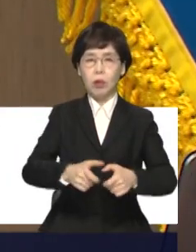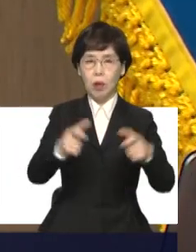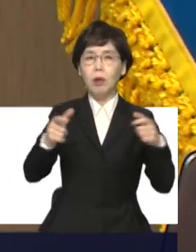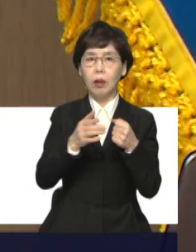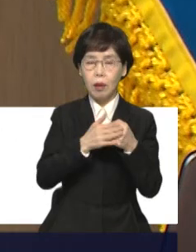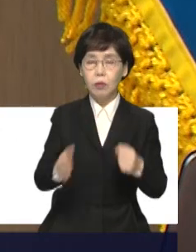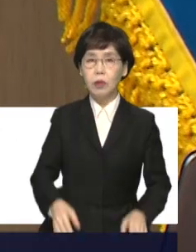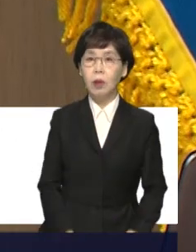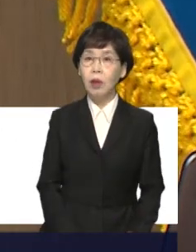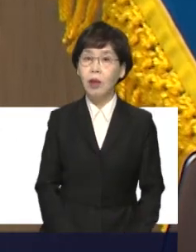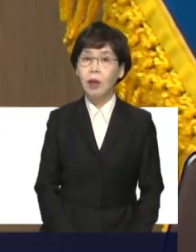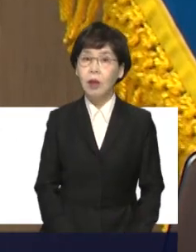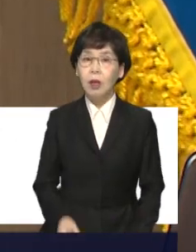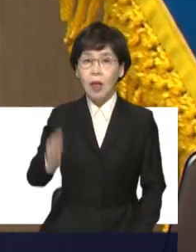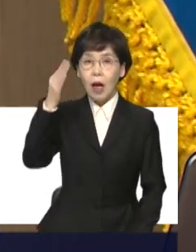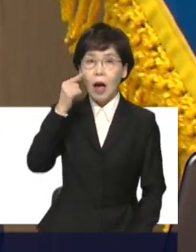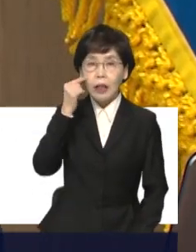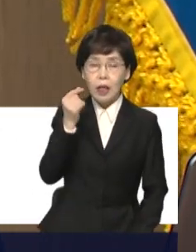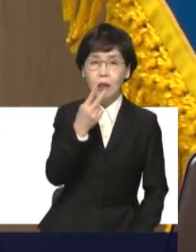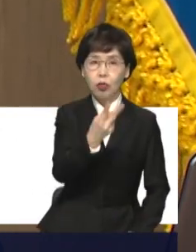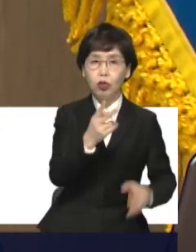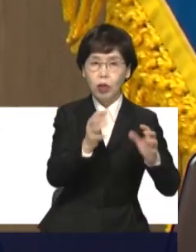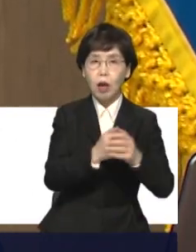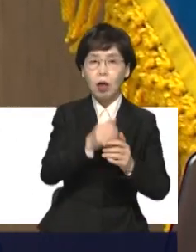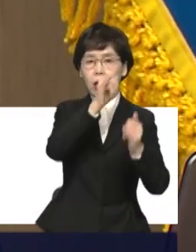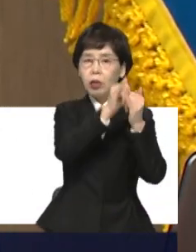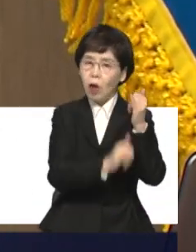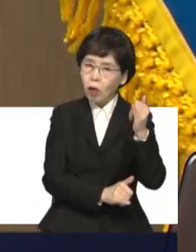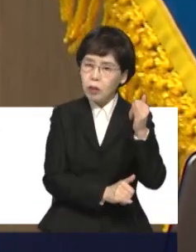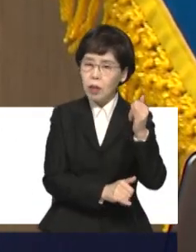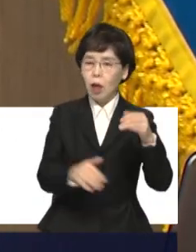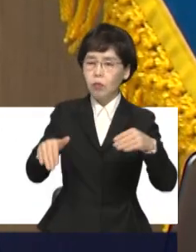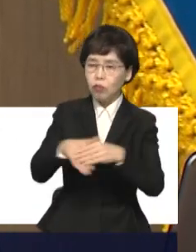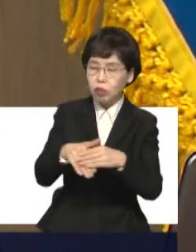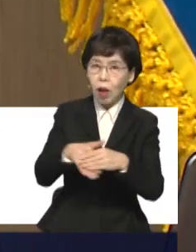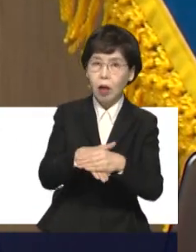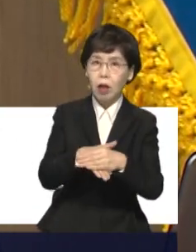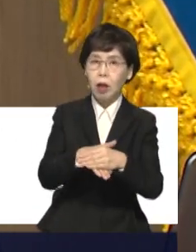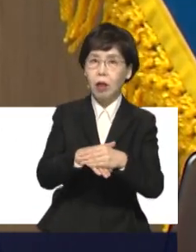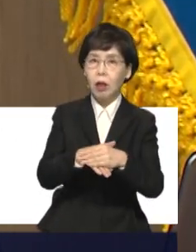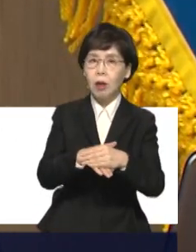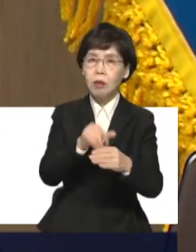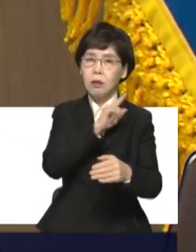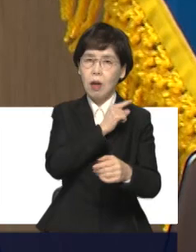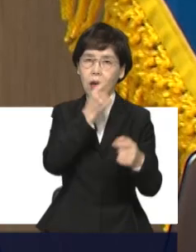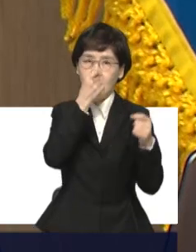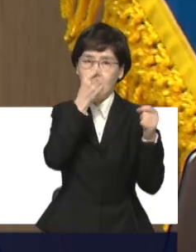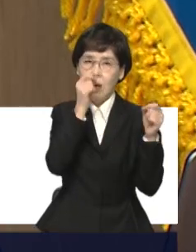한일 양국은 역사적으로나 문화적으로나 가장 가깝게 교류해 온 숙명의 이웃 관계입니다.